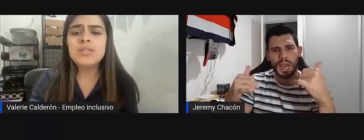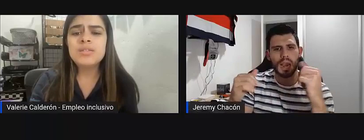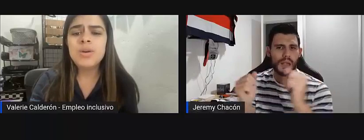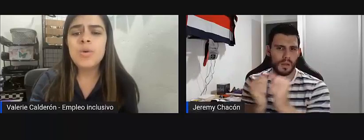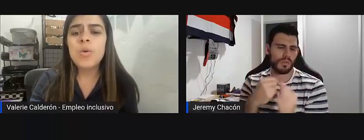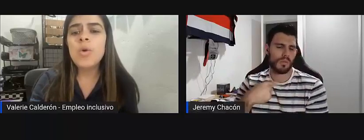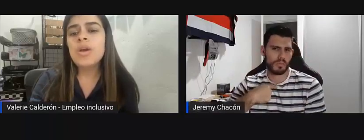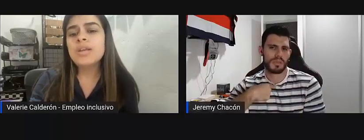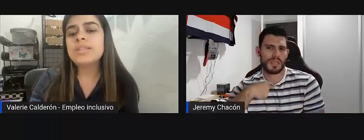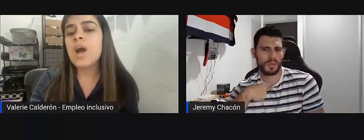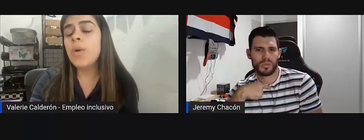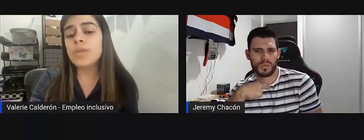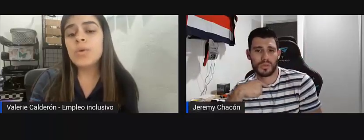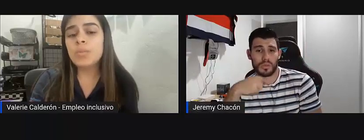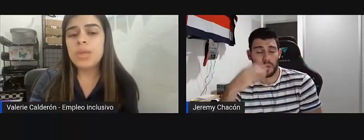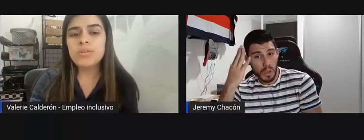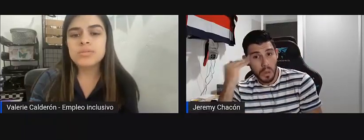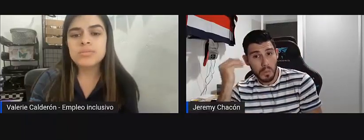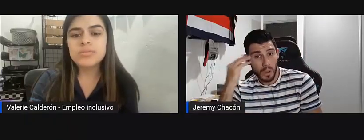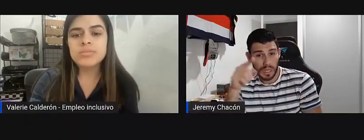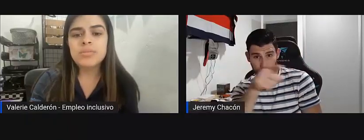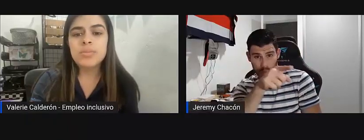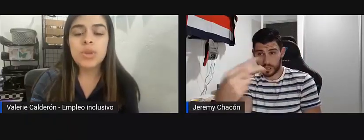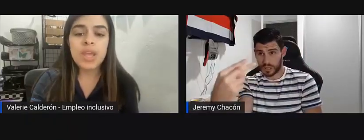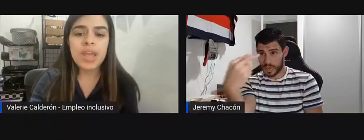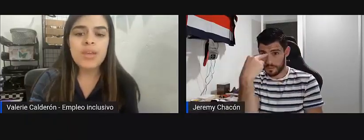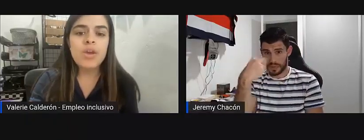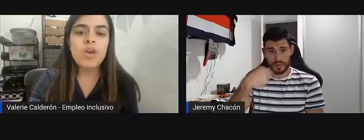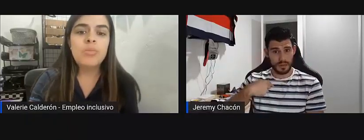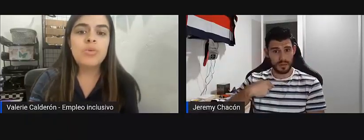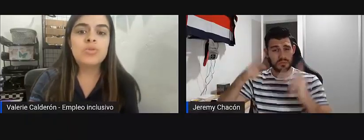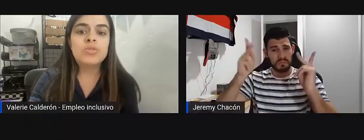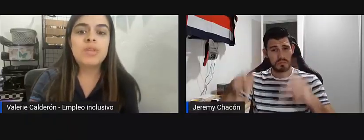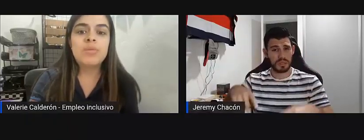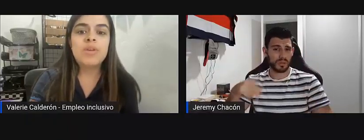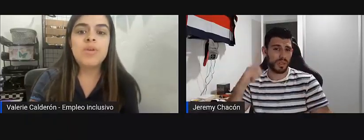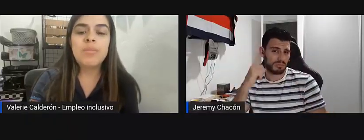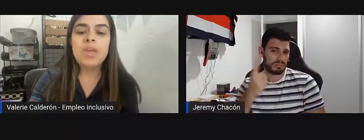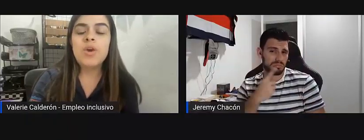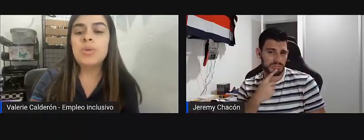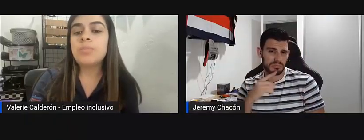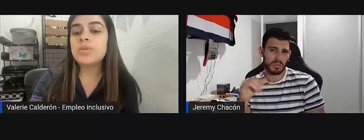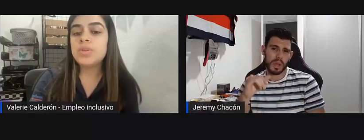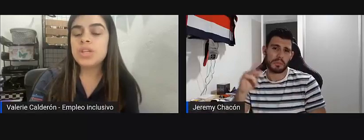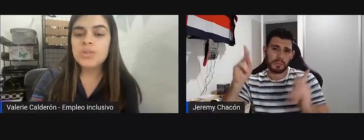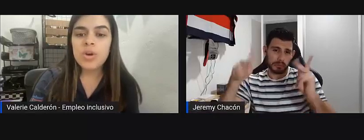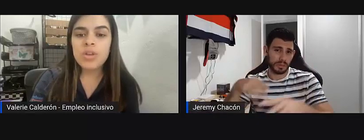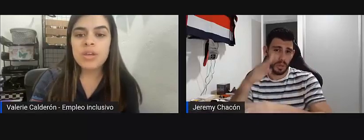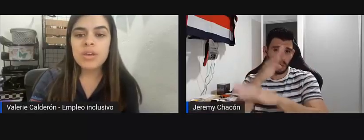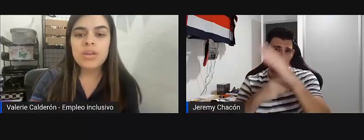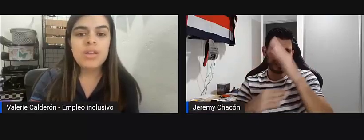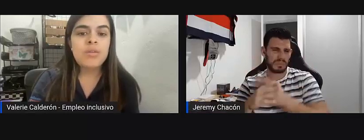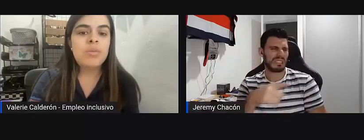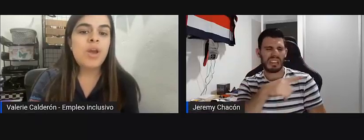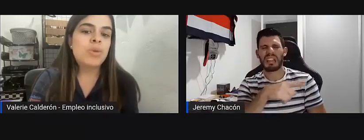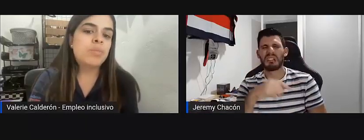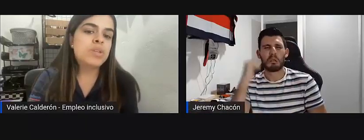estaban jugando conmigo Por qué Porque ustedes me vieron a mí como una persona sorda verdad con